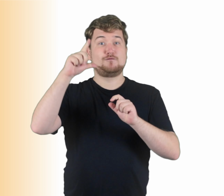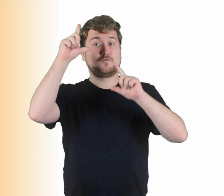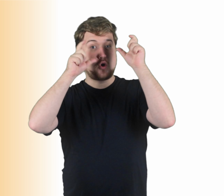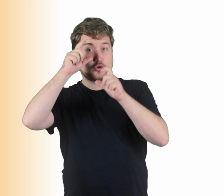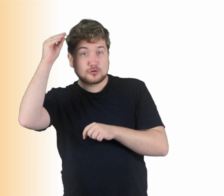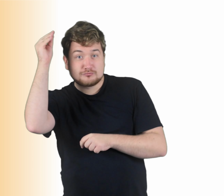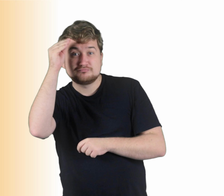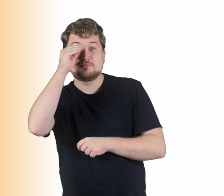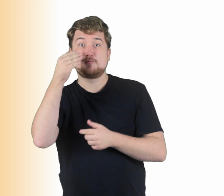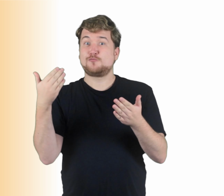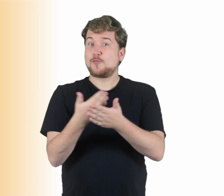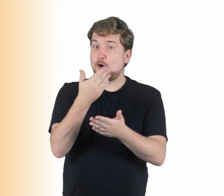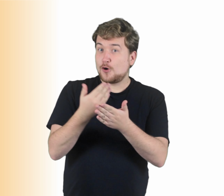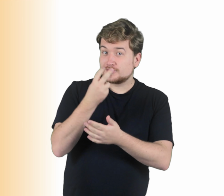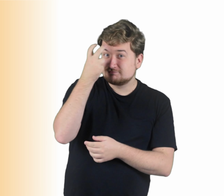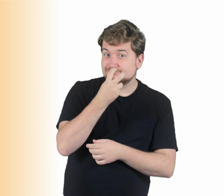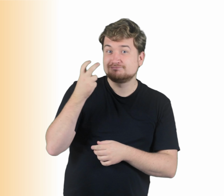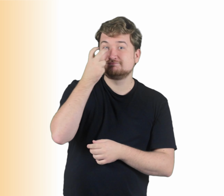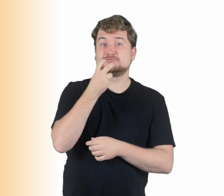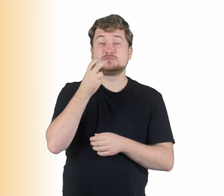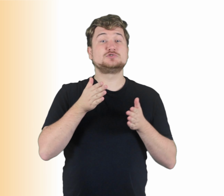uczymy się fotografowania, interesujemy się modą.